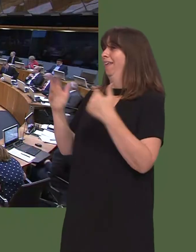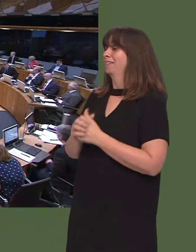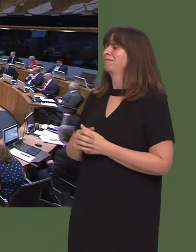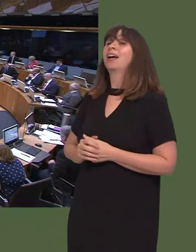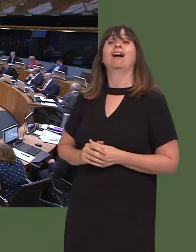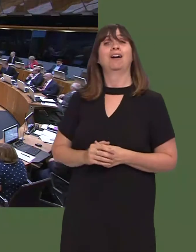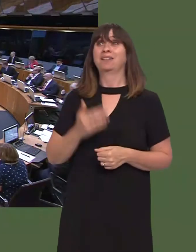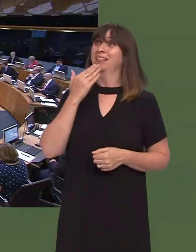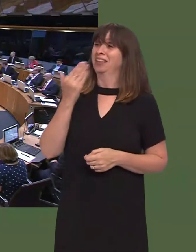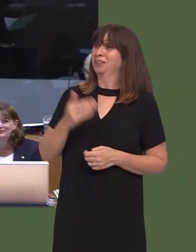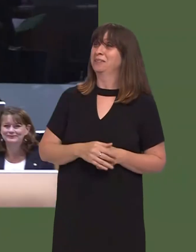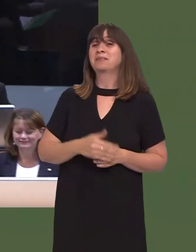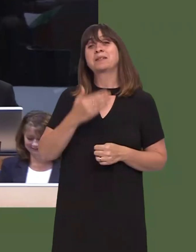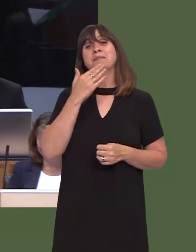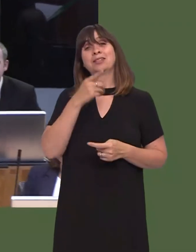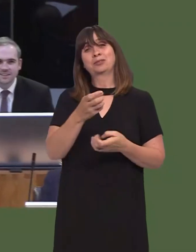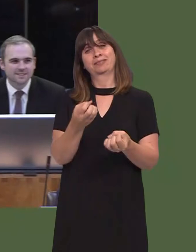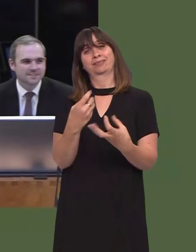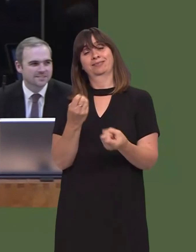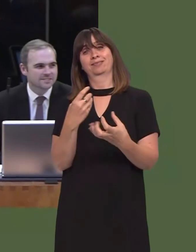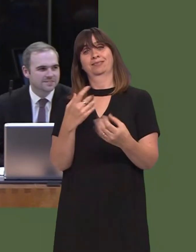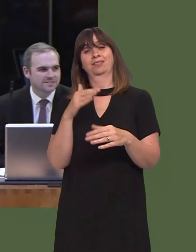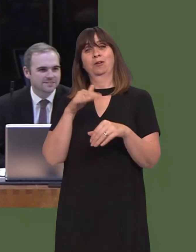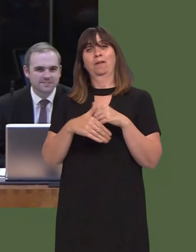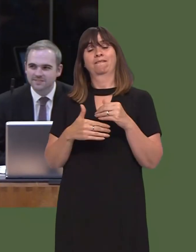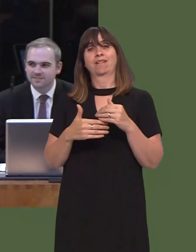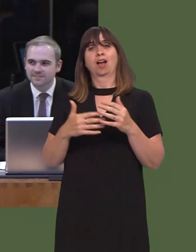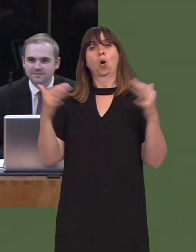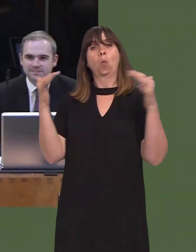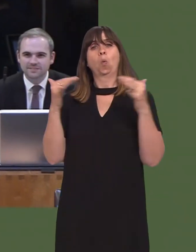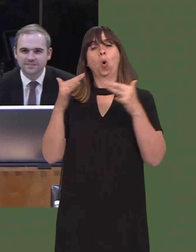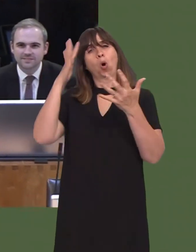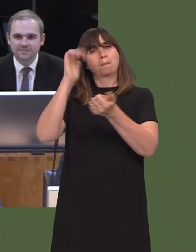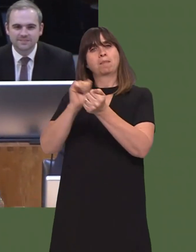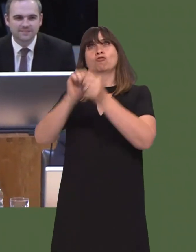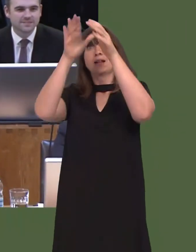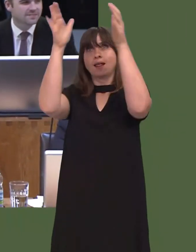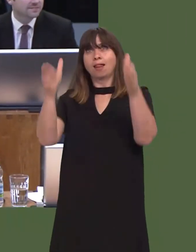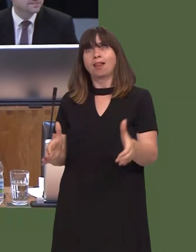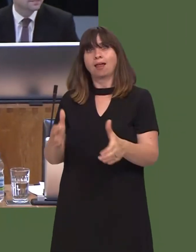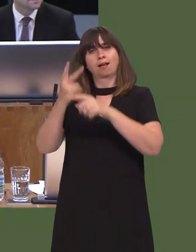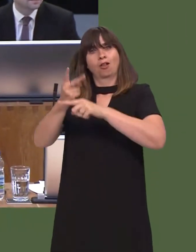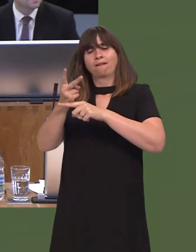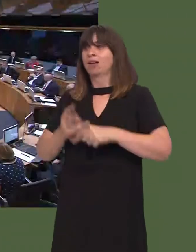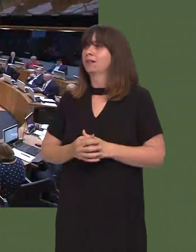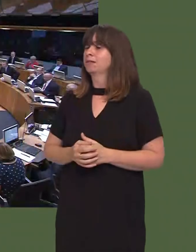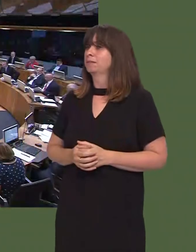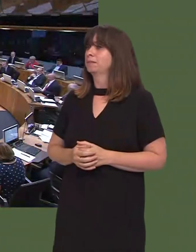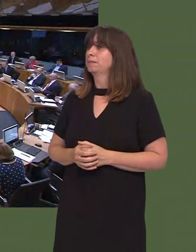Y Llywydd / The Llywydd: Cwestiwn 13, Rhun ap Iorwerth. Rhun ap Iorwerth: 13. A wnaiff y Prif Weinidog ddatganiad am ddiogelu cofebau rhyfel Nghymru?